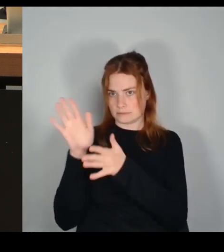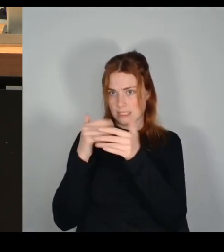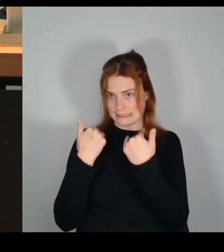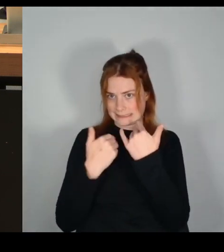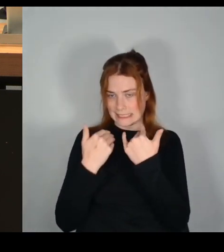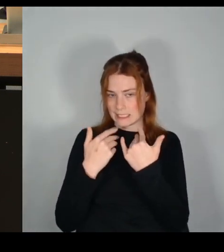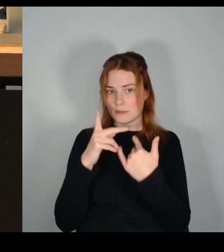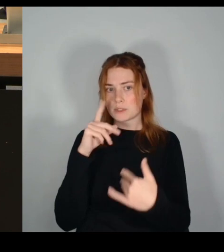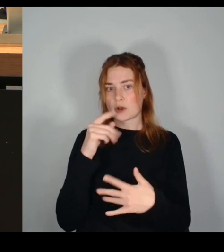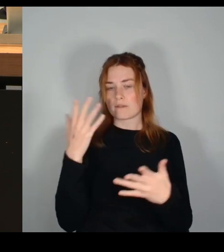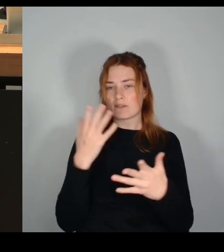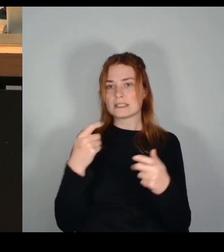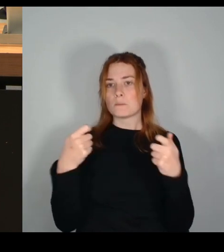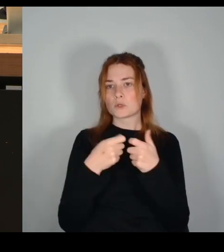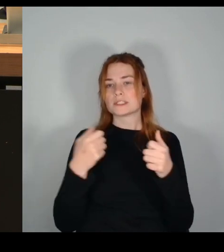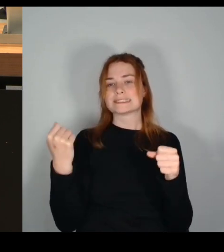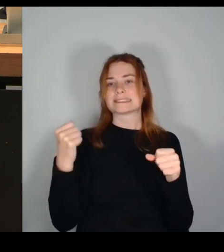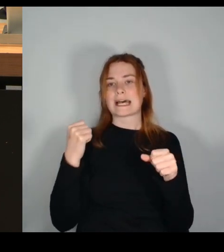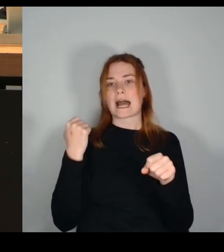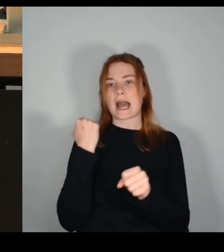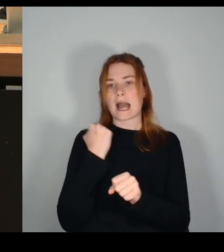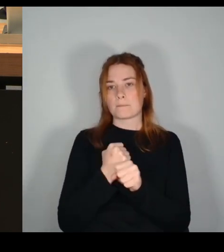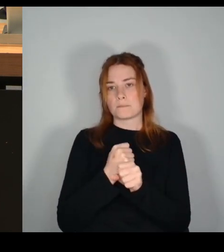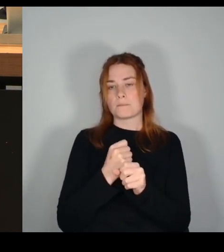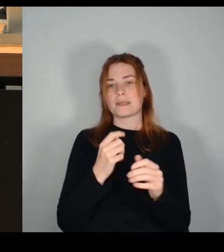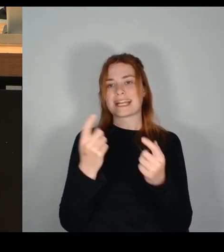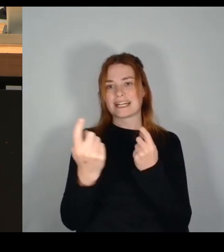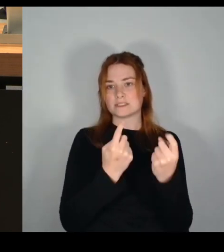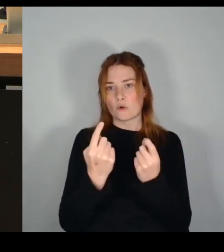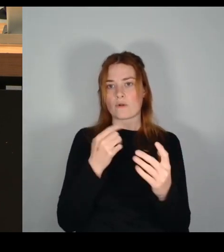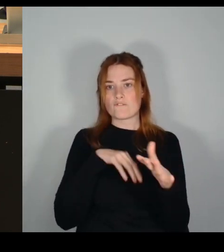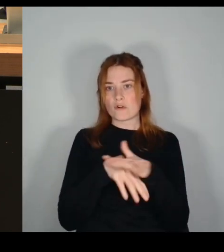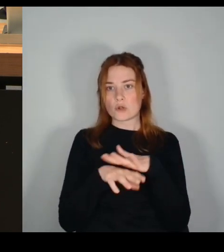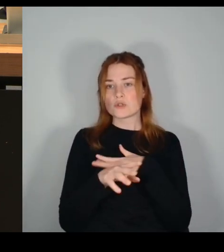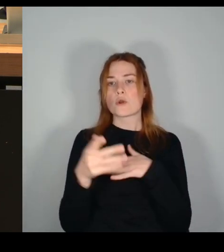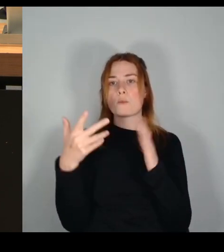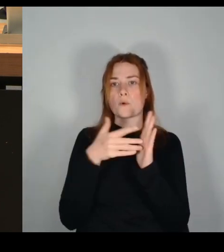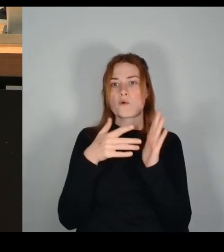bei der Prüfung der Asylanträge einen bestehenden individuellen